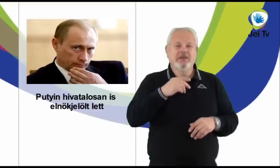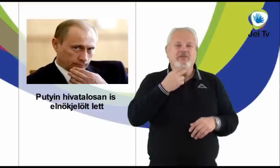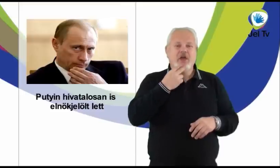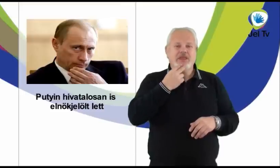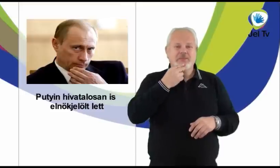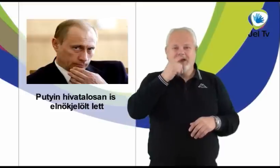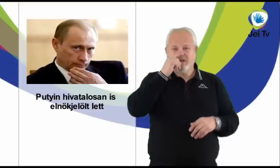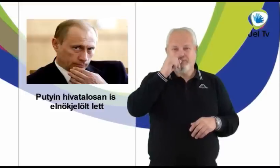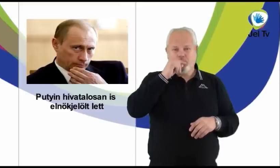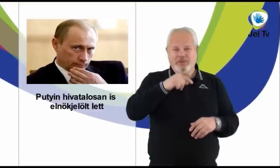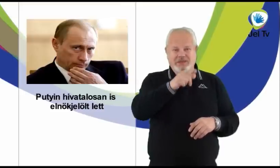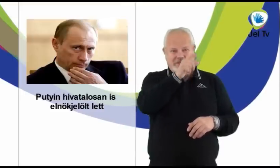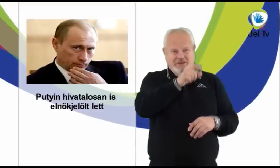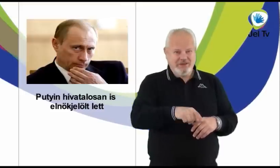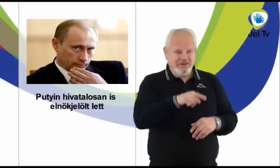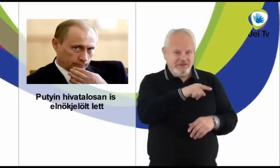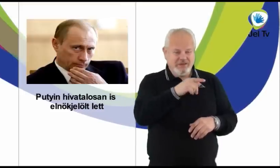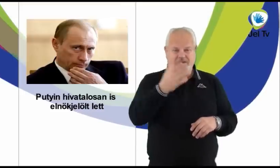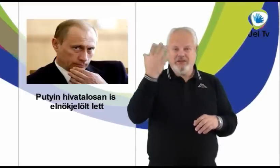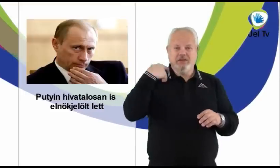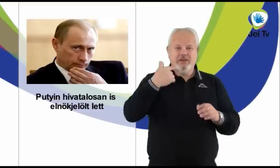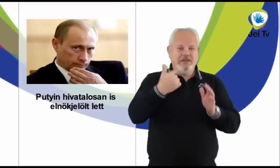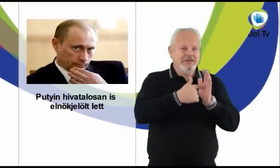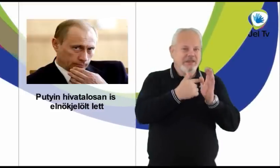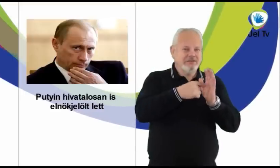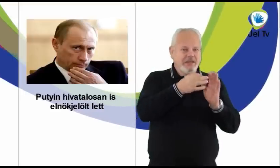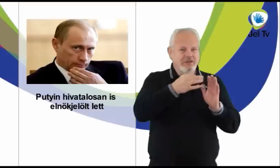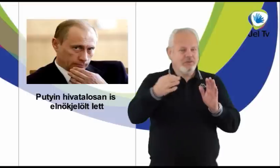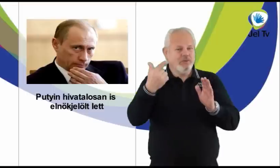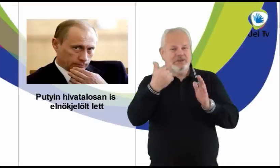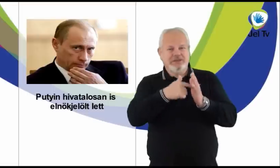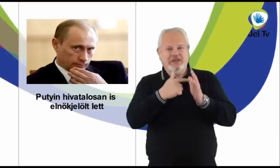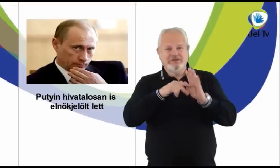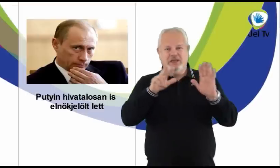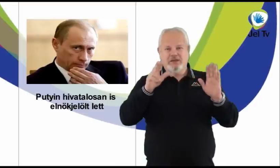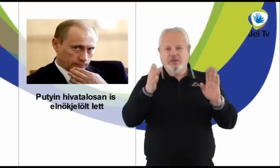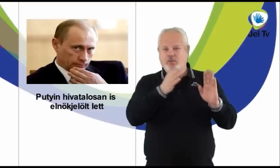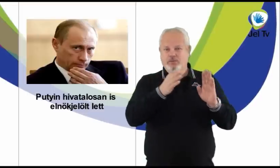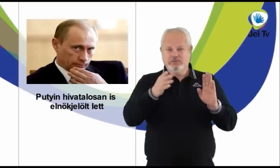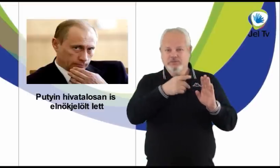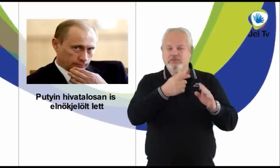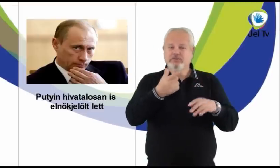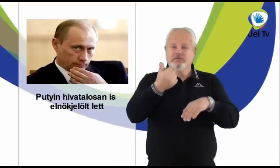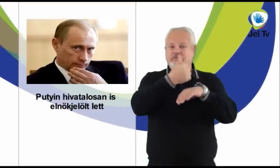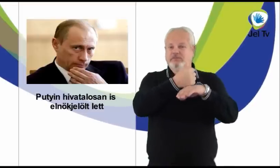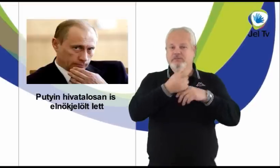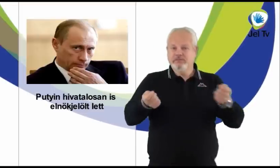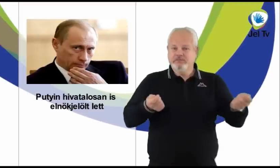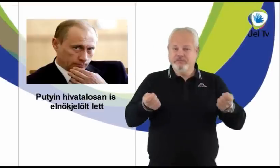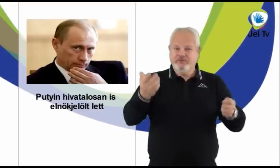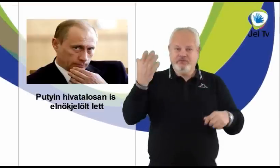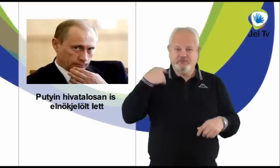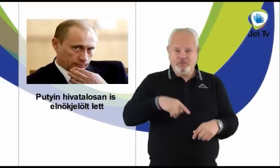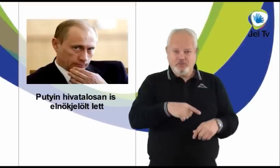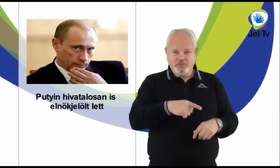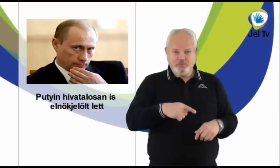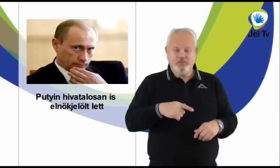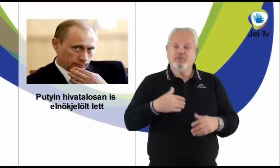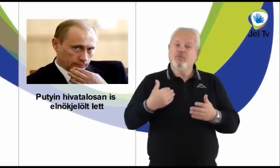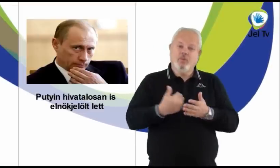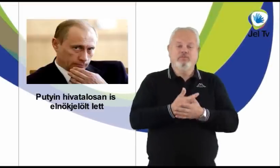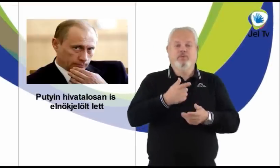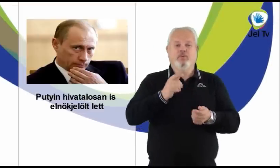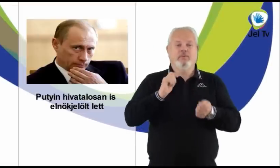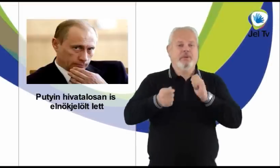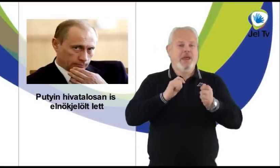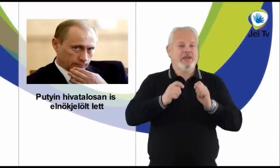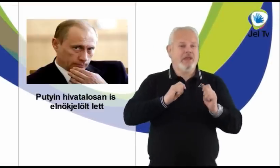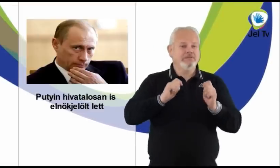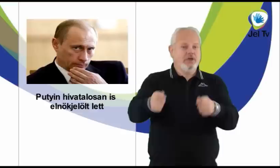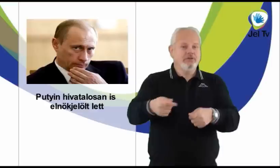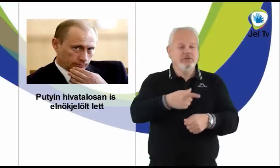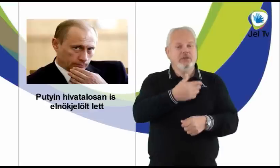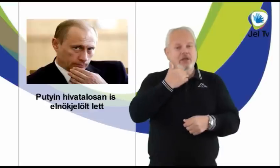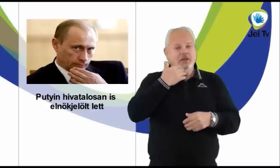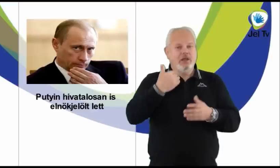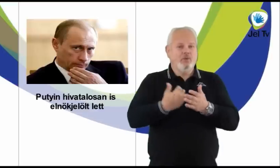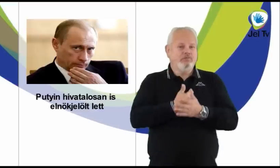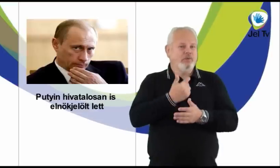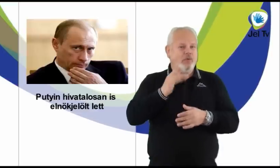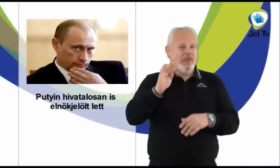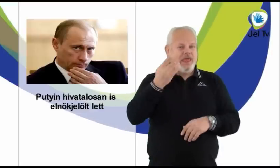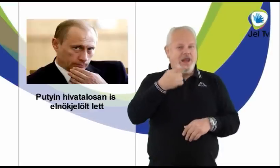Vlagyimir Putyin 2000-2008 között már volt államfő. Most újból pályázott a elnökjelöltségi posztra.